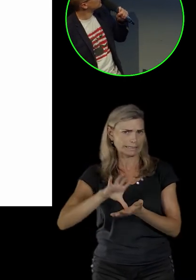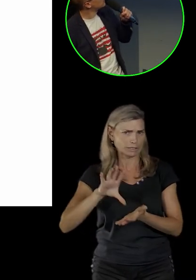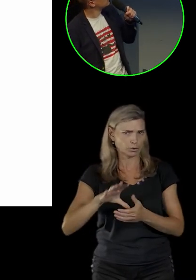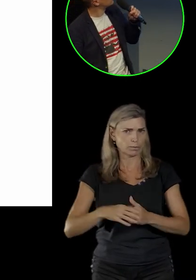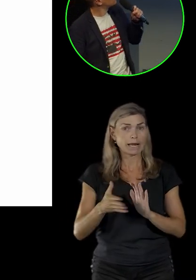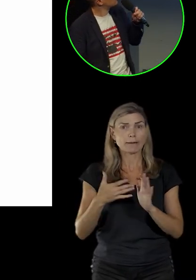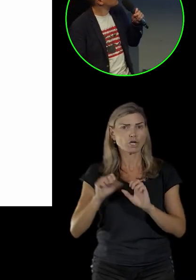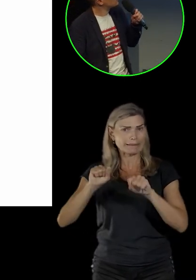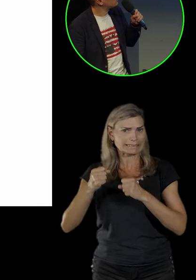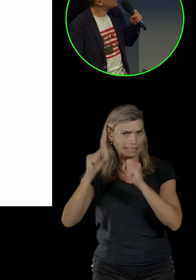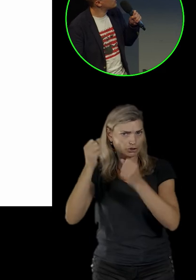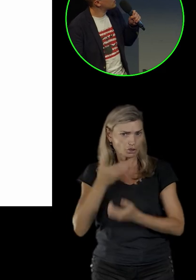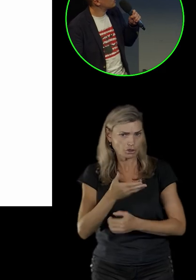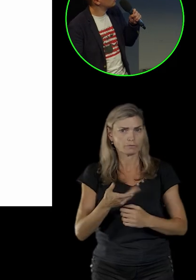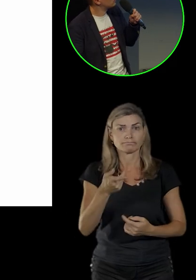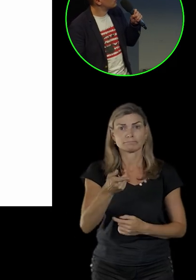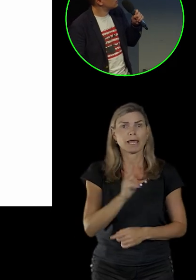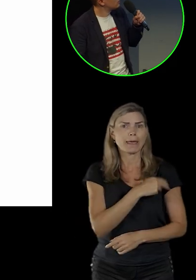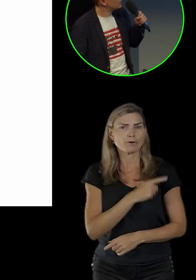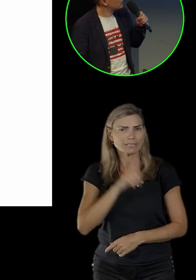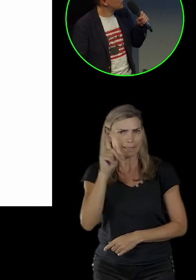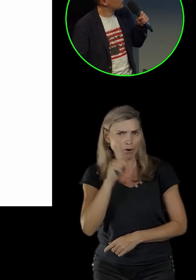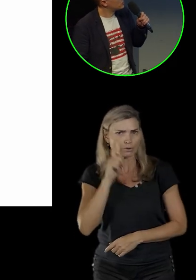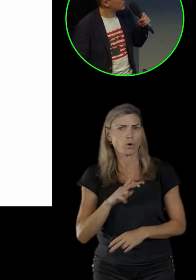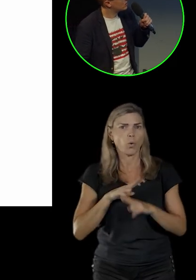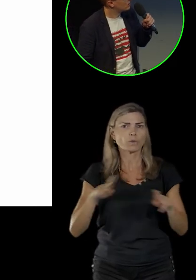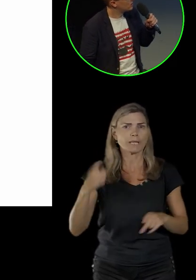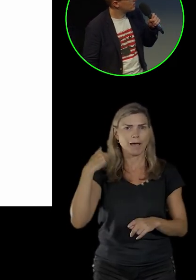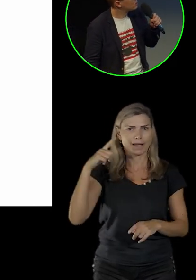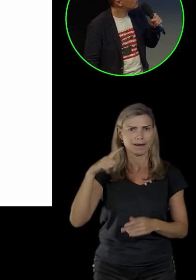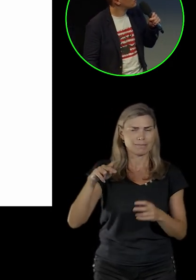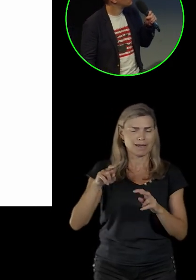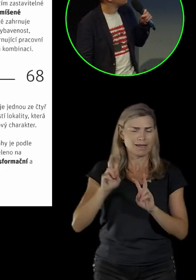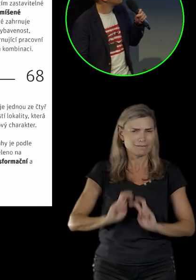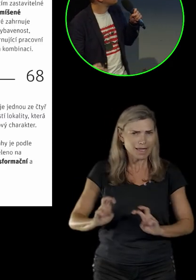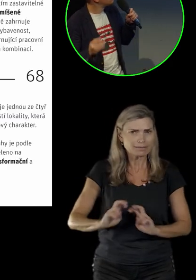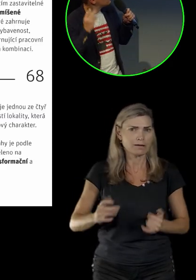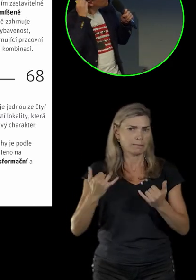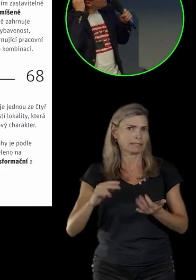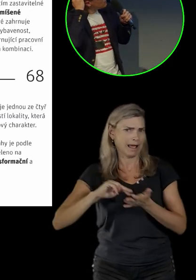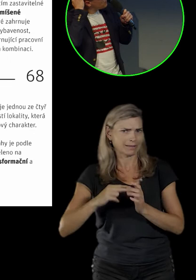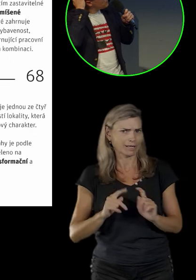Příklady nemocnice Bohnice, ústavy Akademie věd, pražská technika.